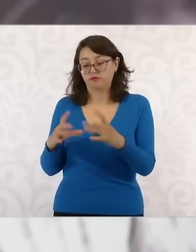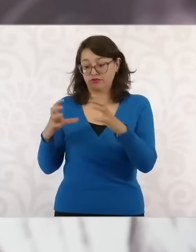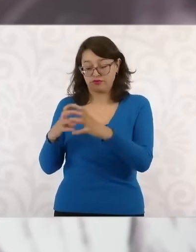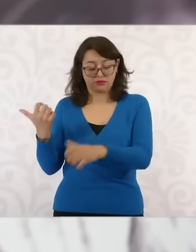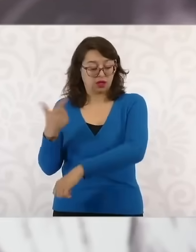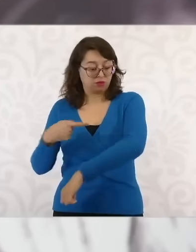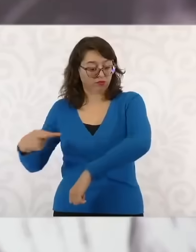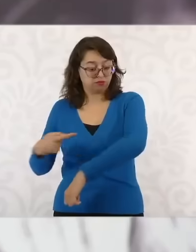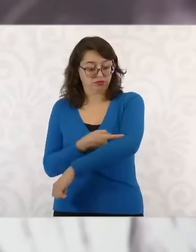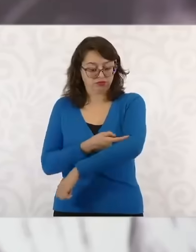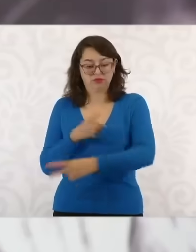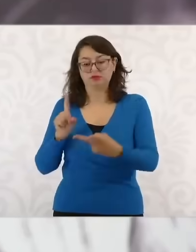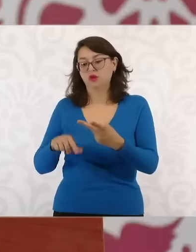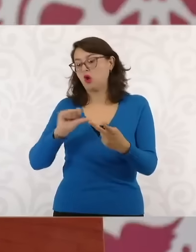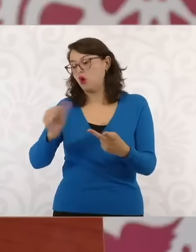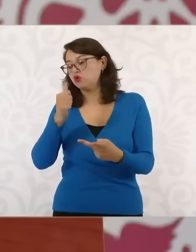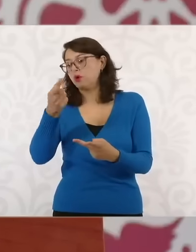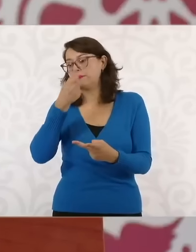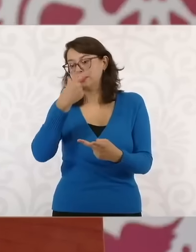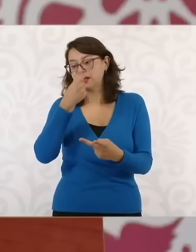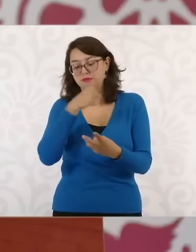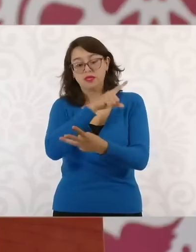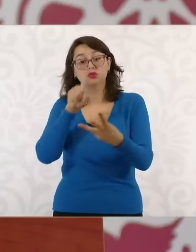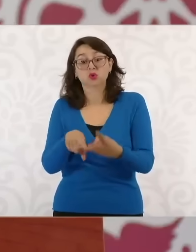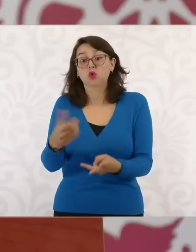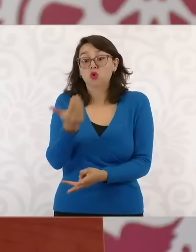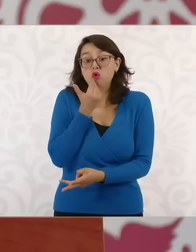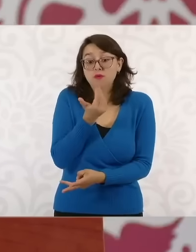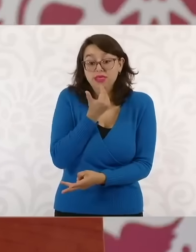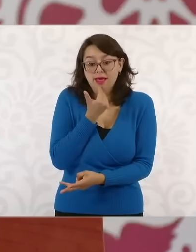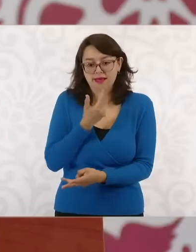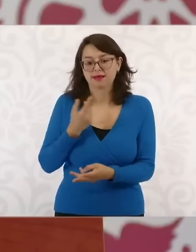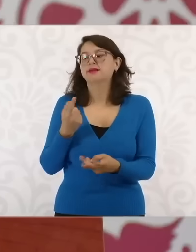pero también otros medicamentos, antibióticos y la alimentación parenteral, pero fundamentalmente las